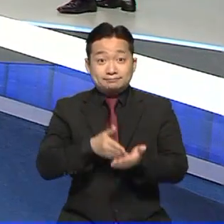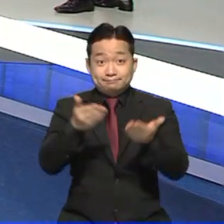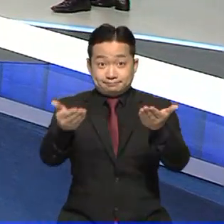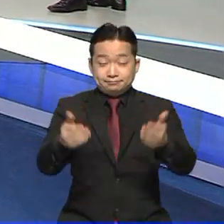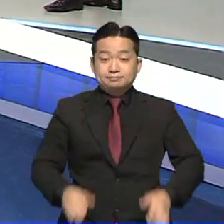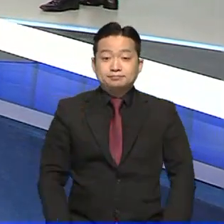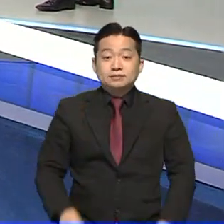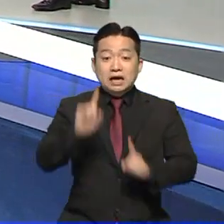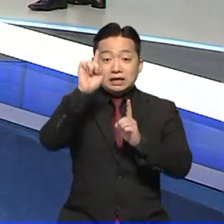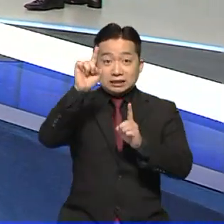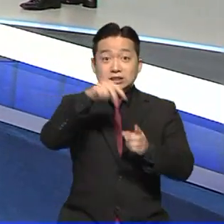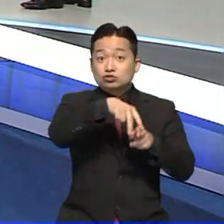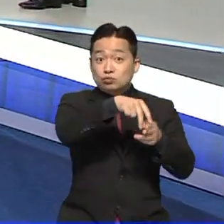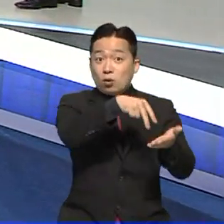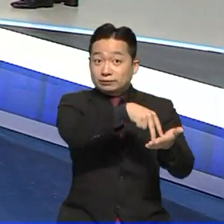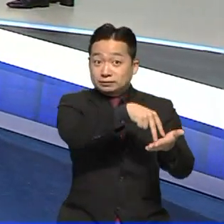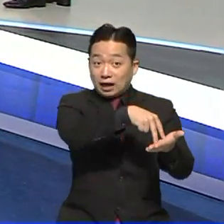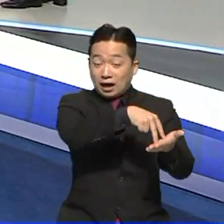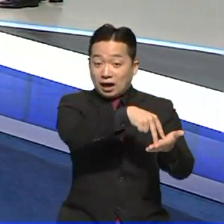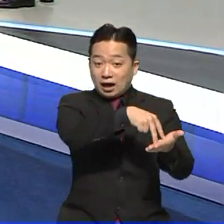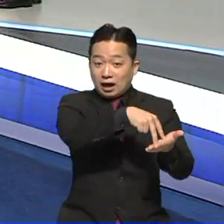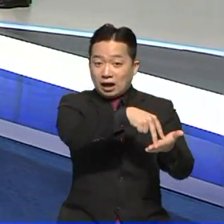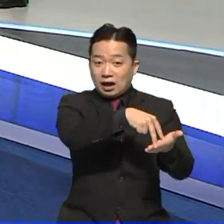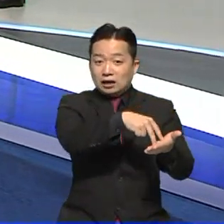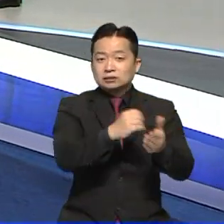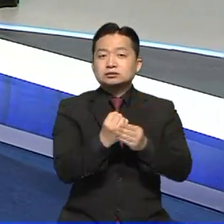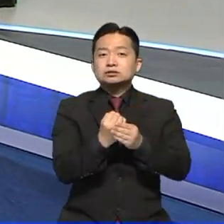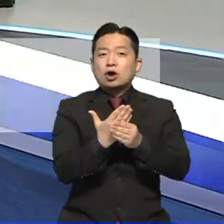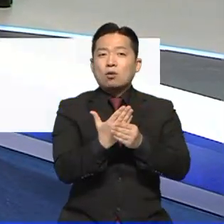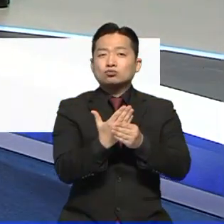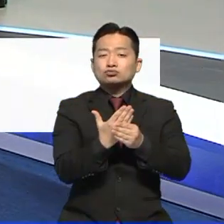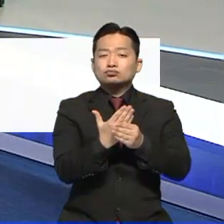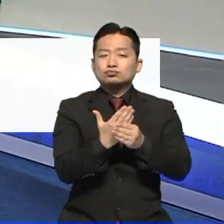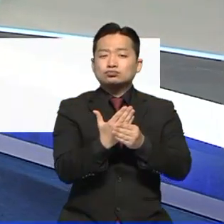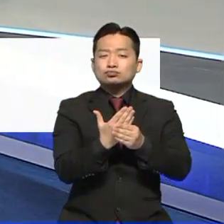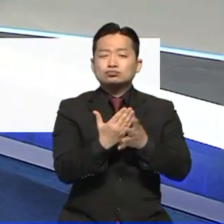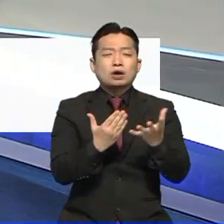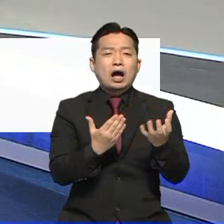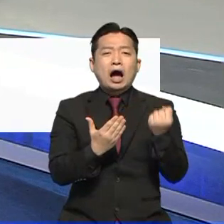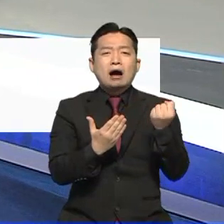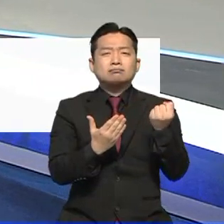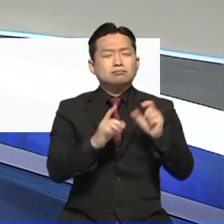이재명 후보 입장에서는 일종의 현금을 손에 쥔 쥔 형국이다 이렇게 설명을 드릴